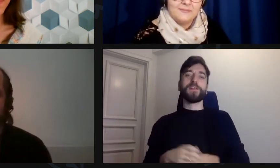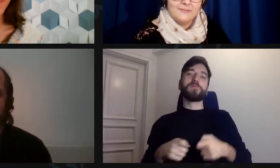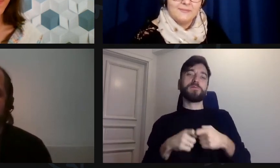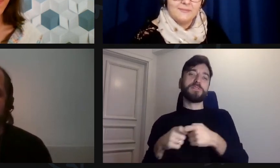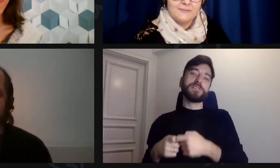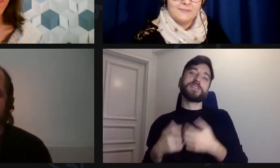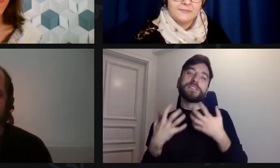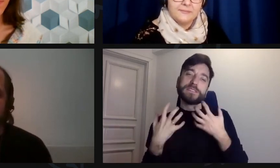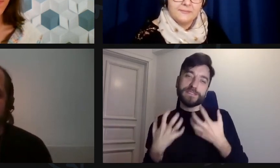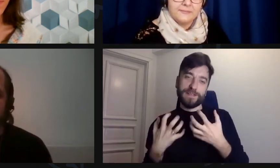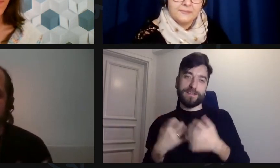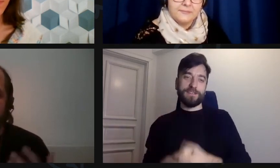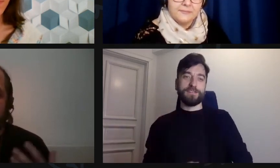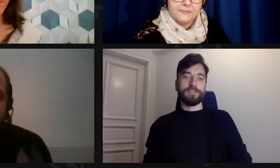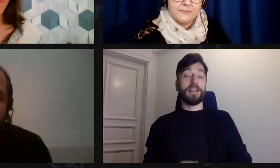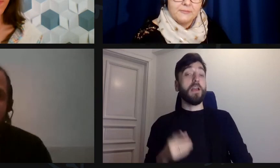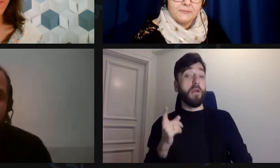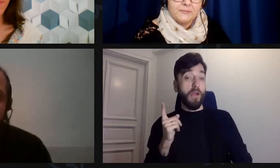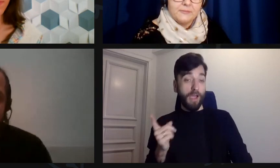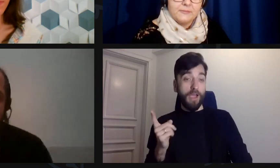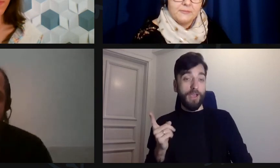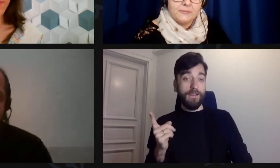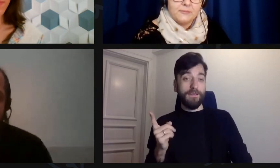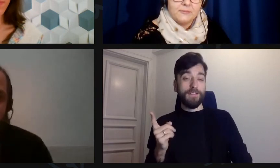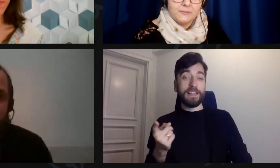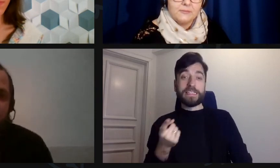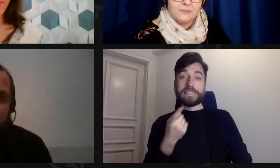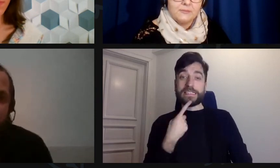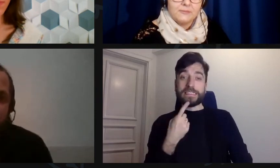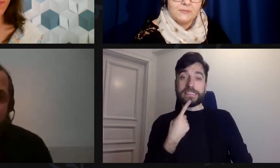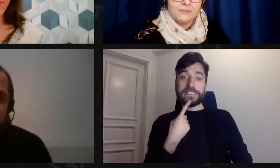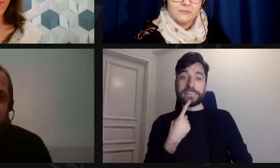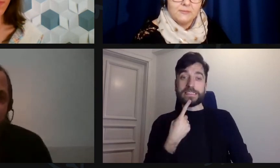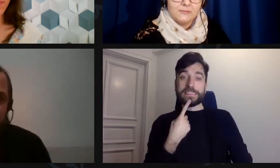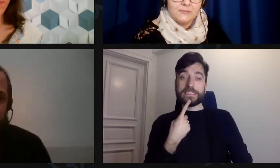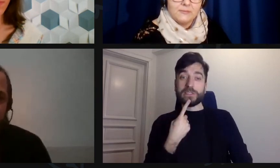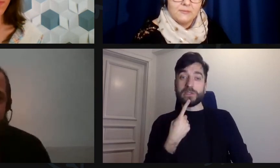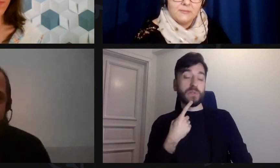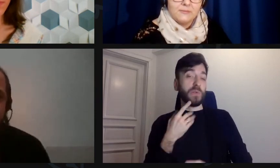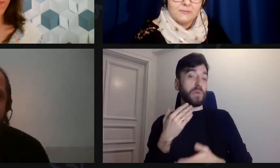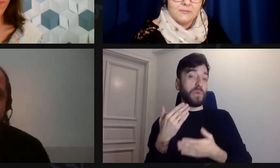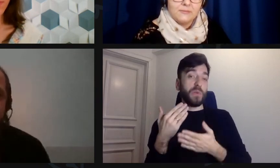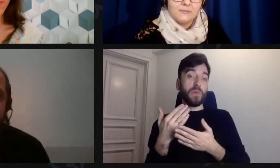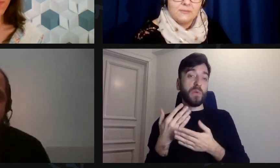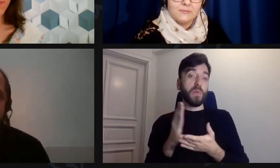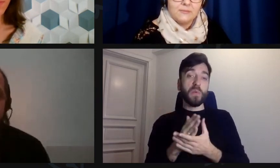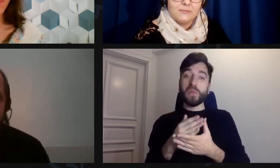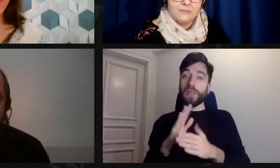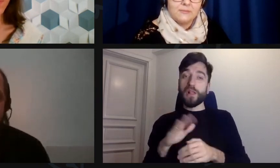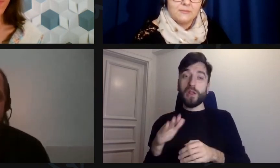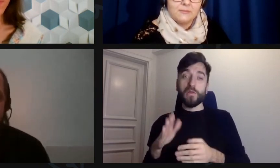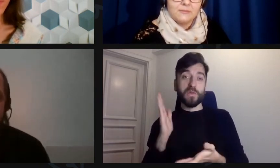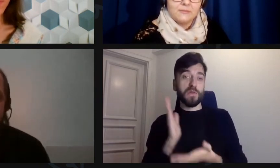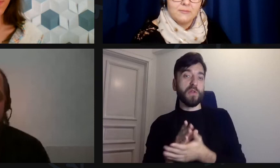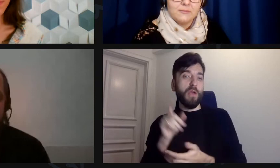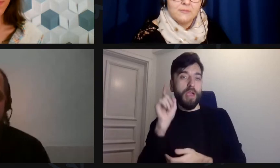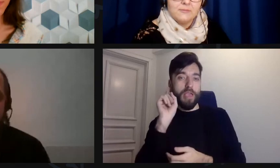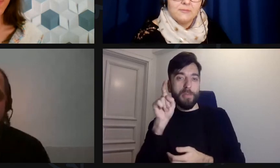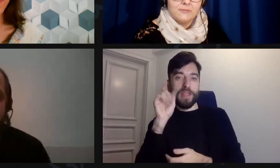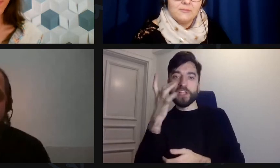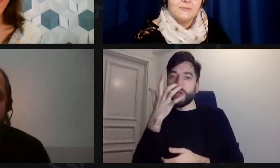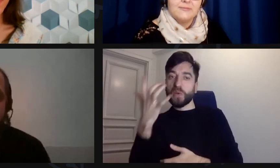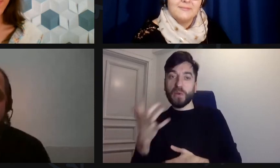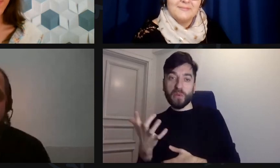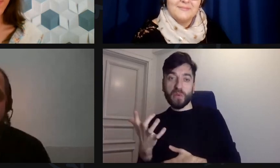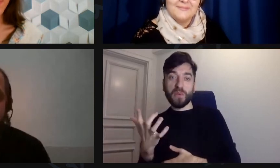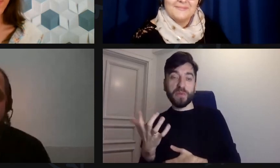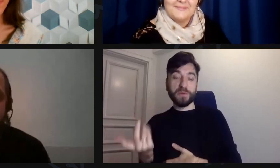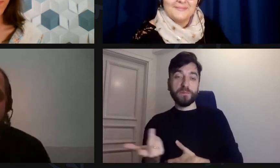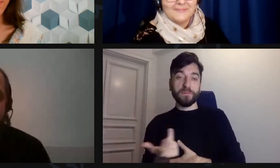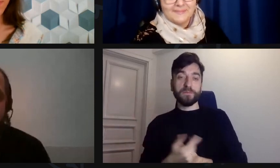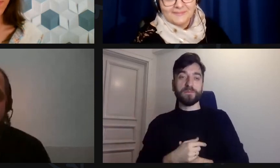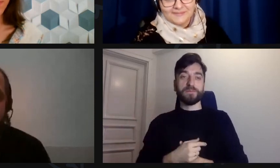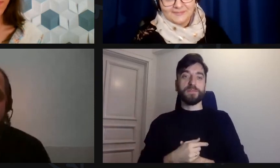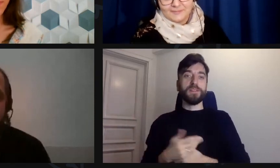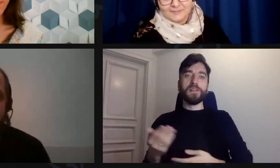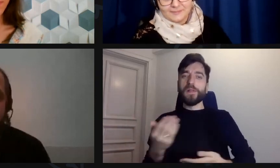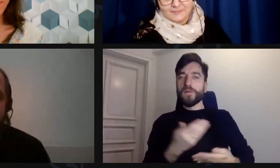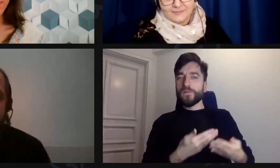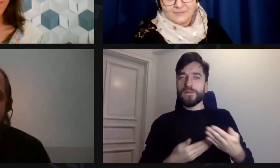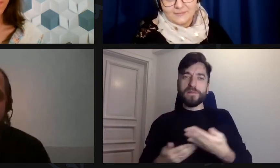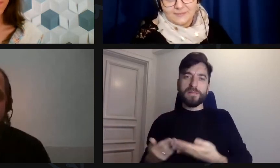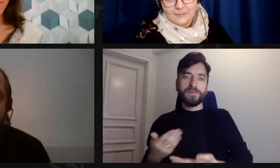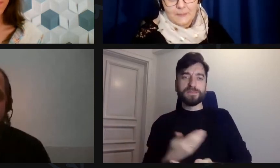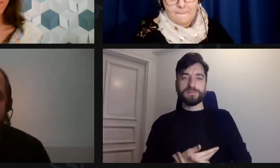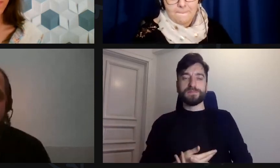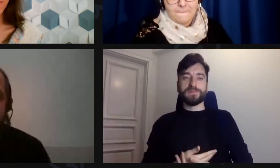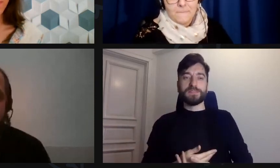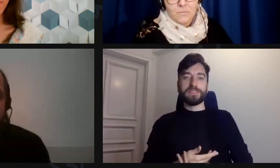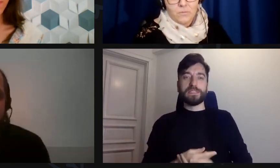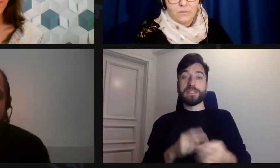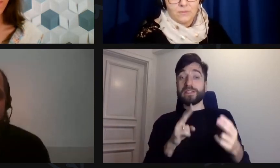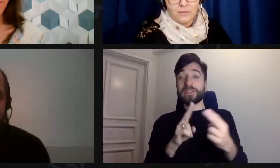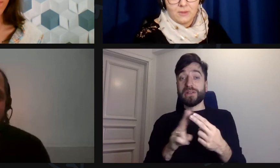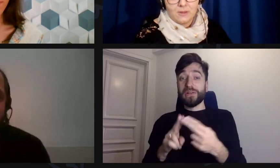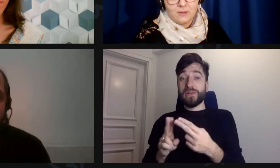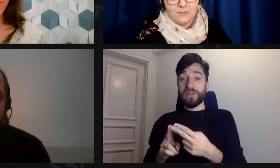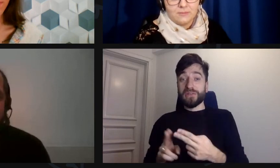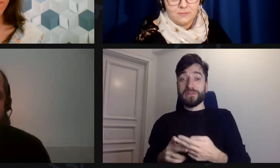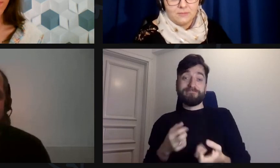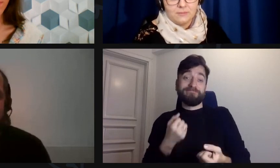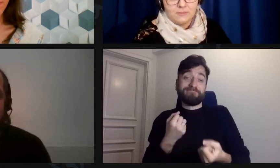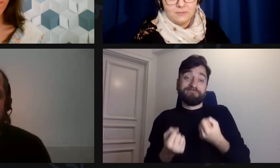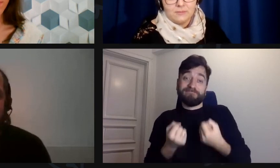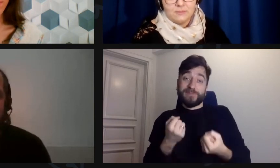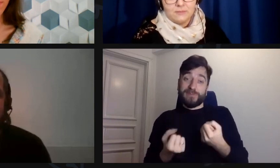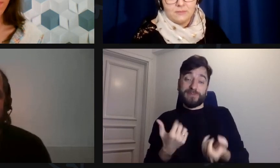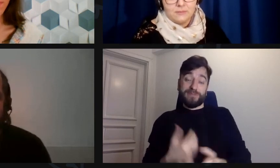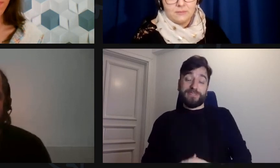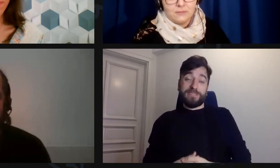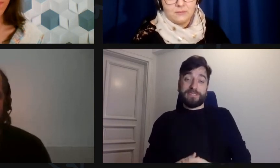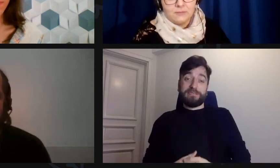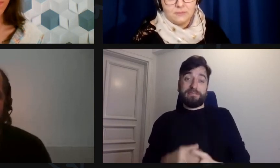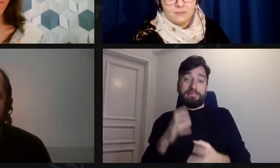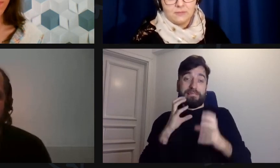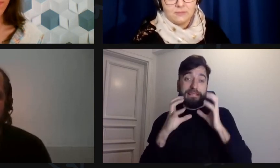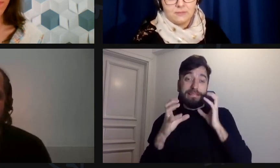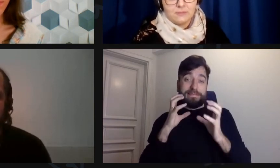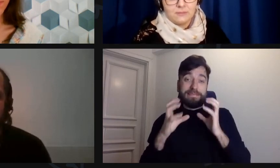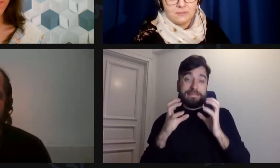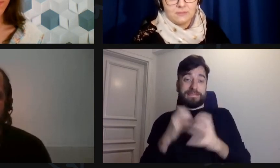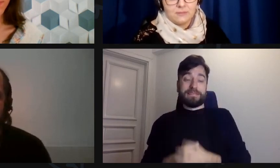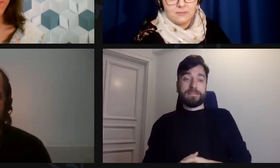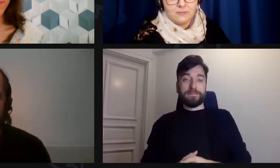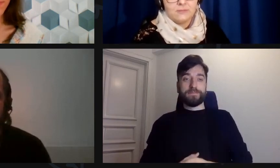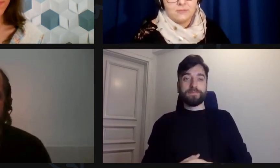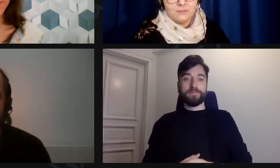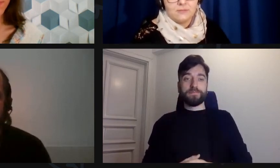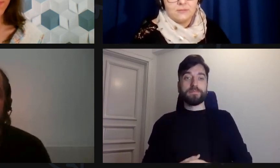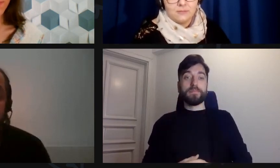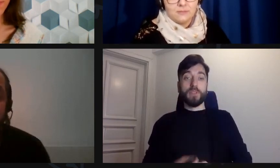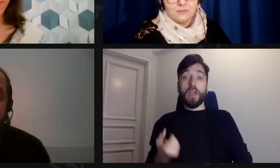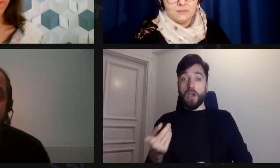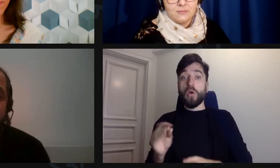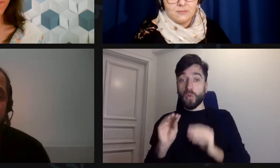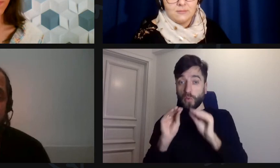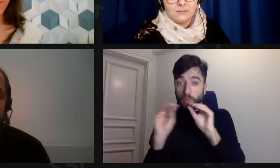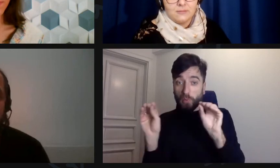On nie mówił w żadnym języku poza niemieckim i rosyjskim, młodzież nie miała jak się z nim komunikować, a jednocześnie prowadził dla nich warsztaty.